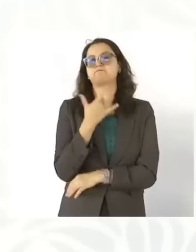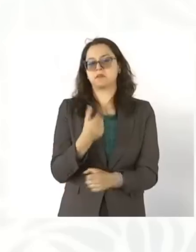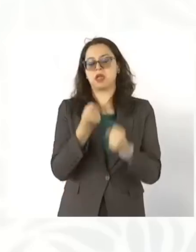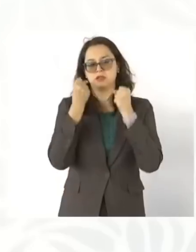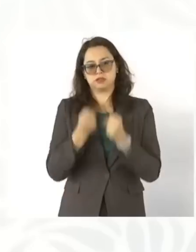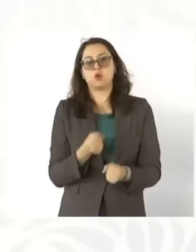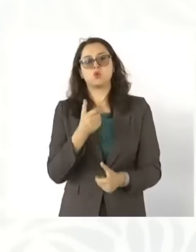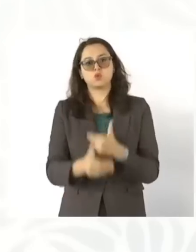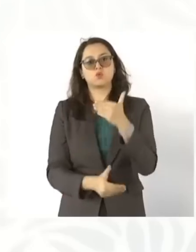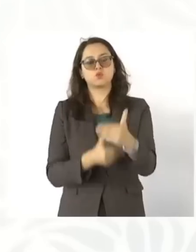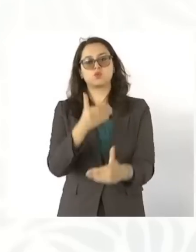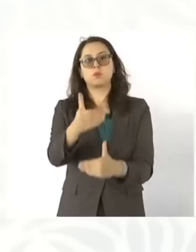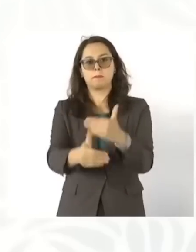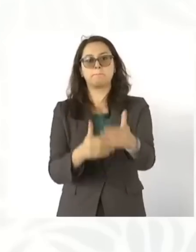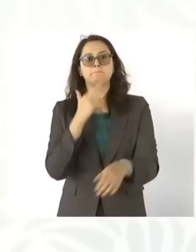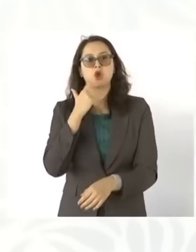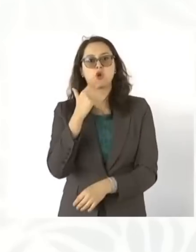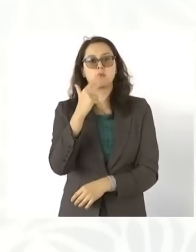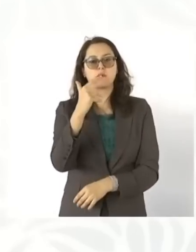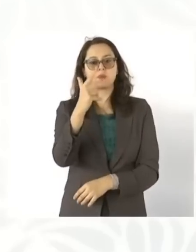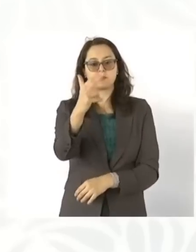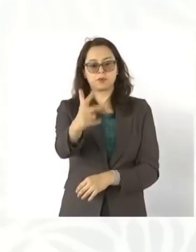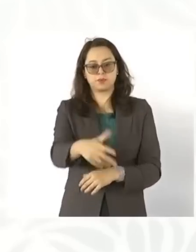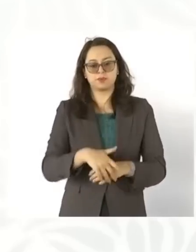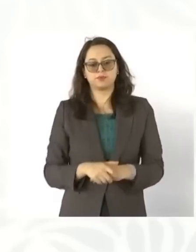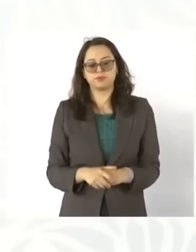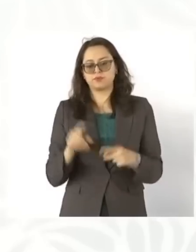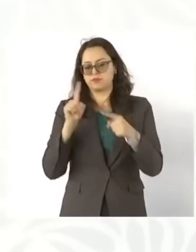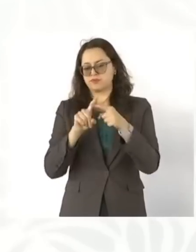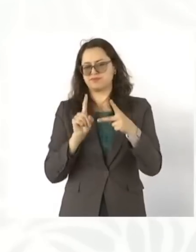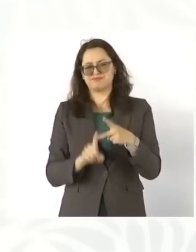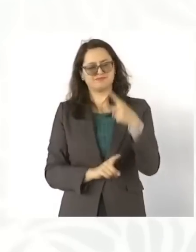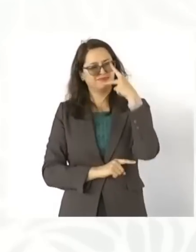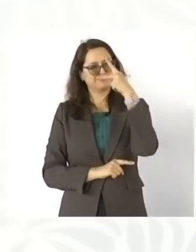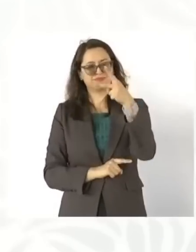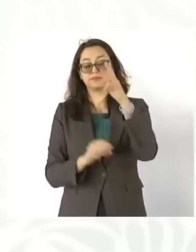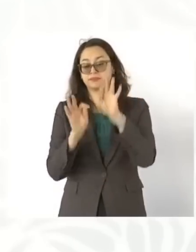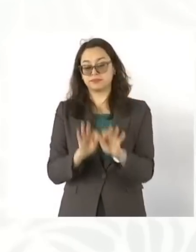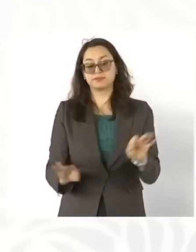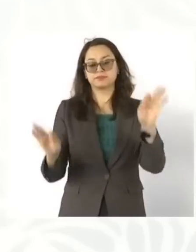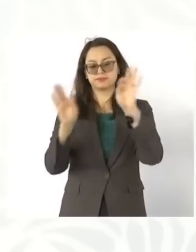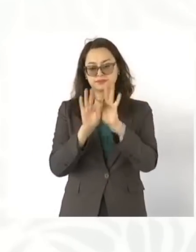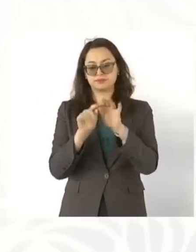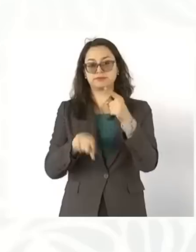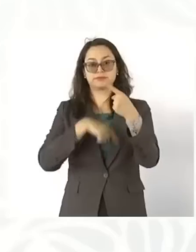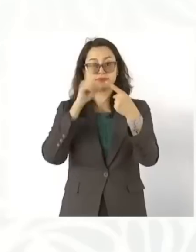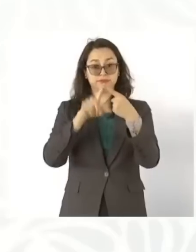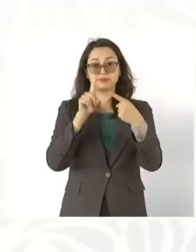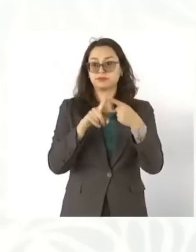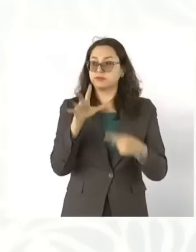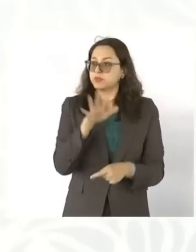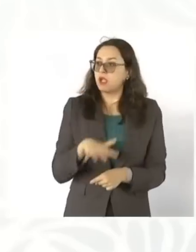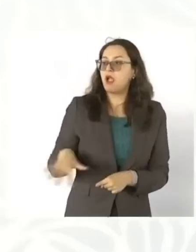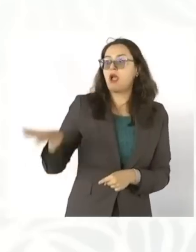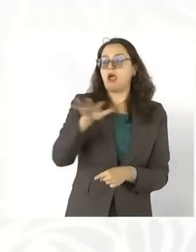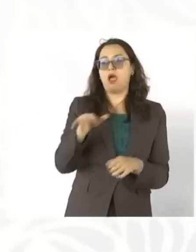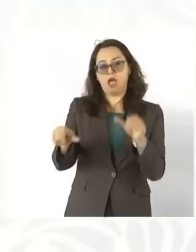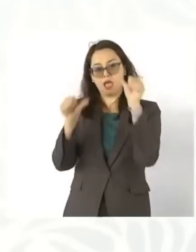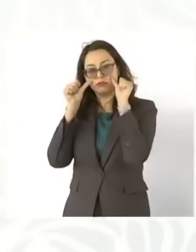ampliando estos resultados con dos ejes centrales uno atender las causas y el otro disminuir la